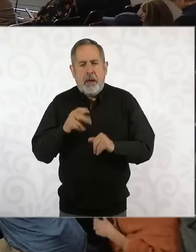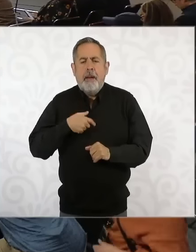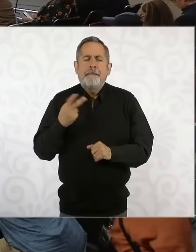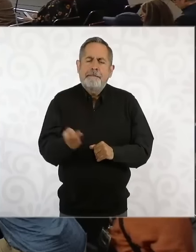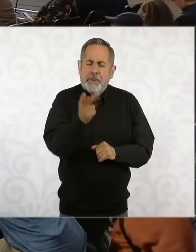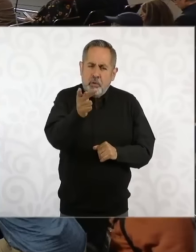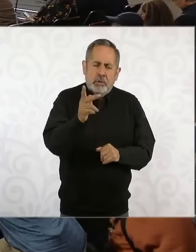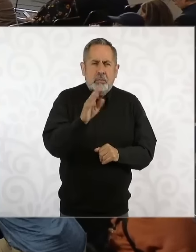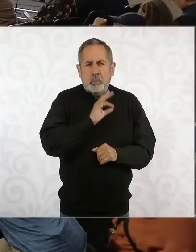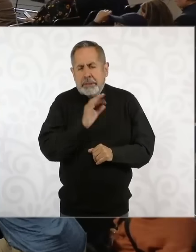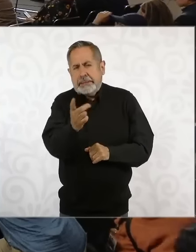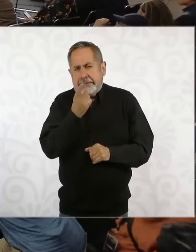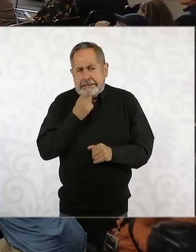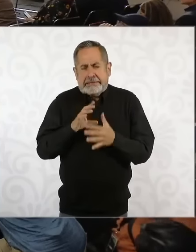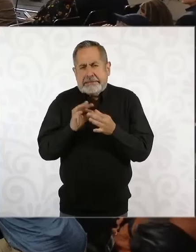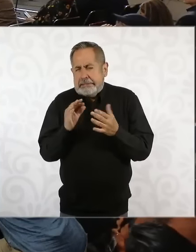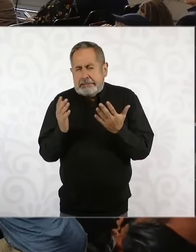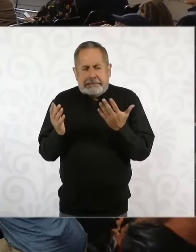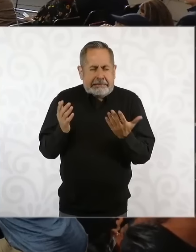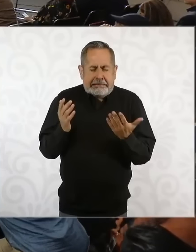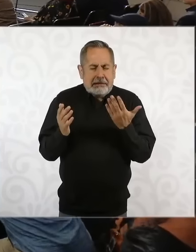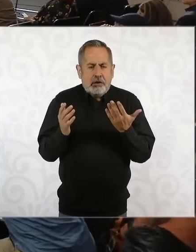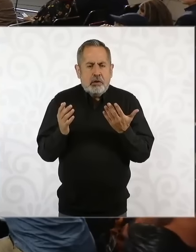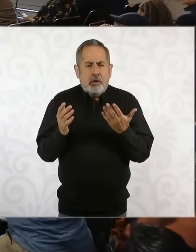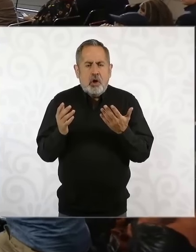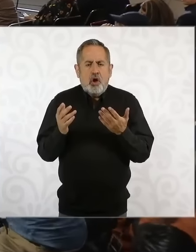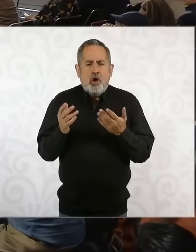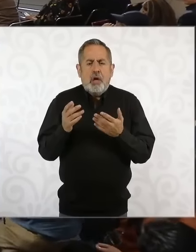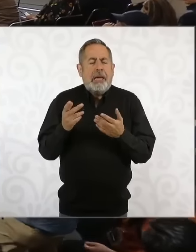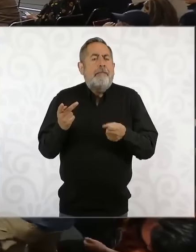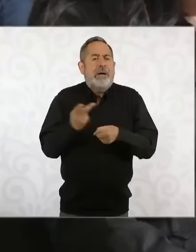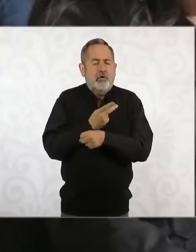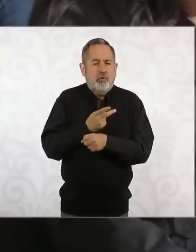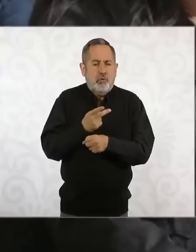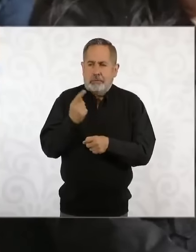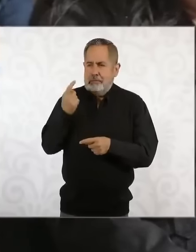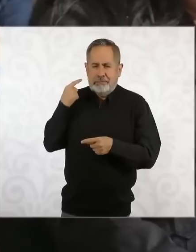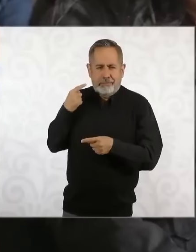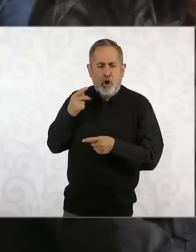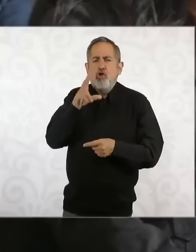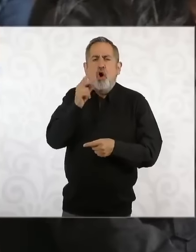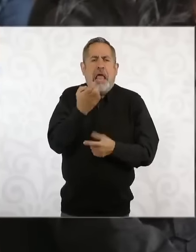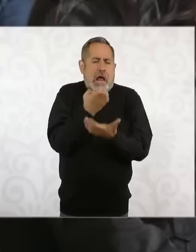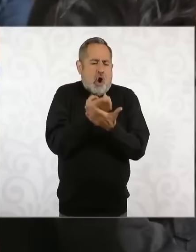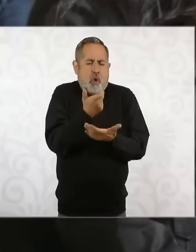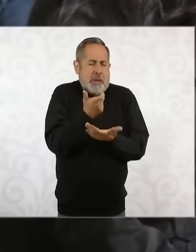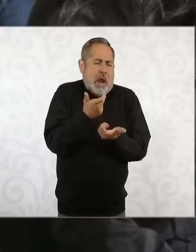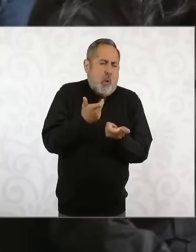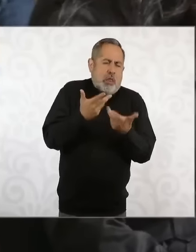nos podría hacer un balance, ¿no?, no de no de economía, porque obviamente se este le fue bien al